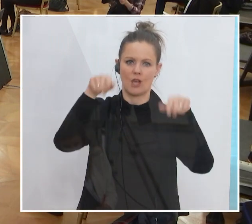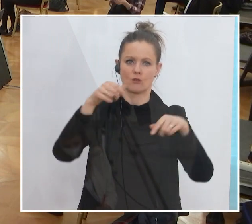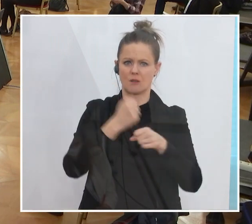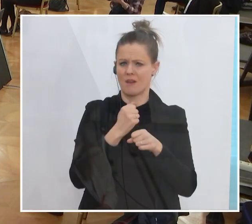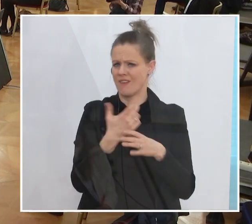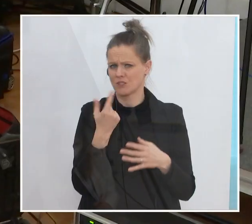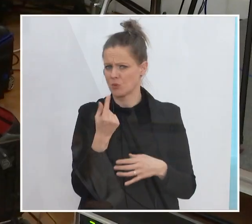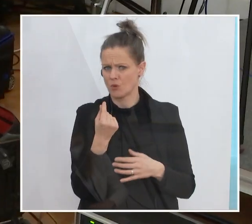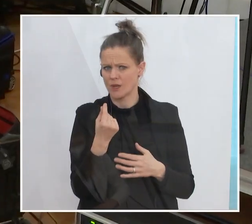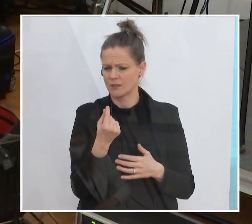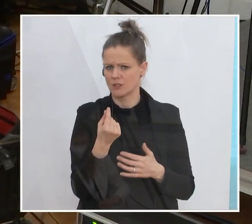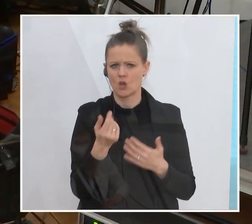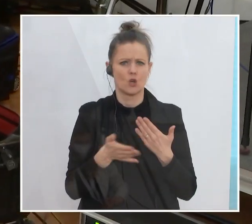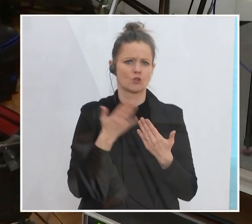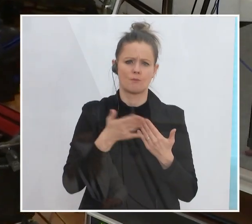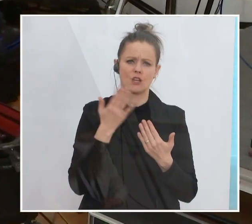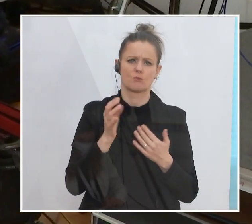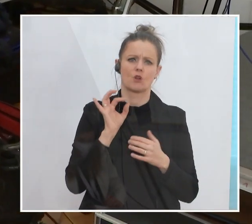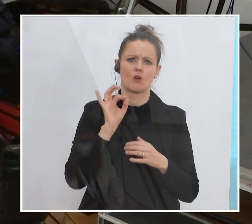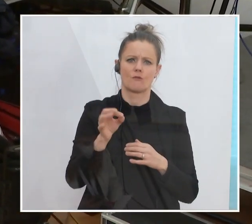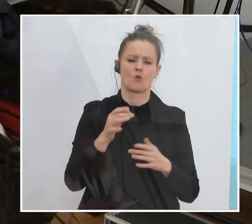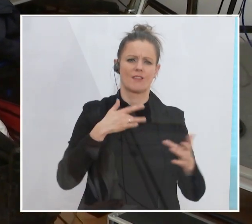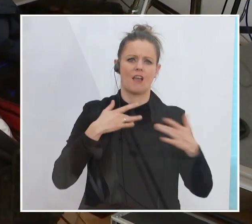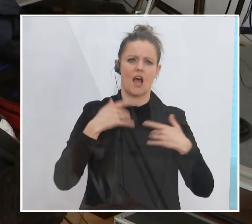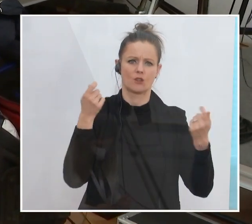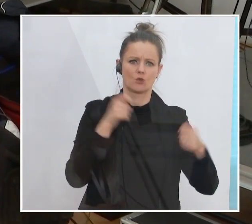jetzt für beispielsweise geschlossene Theater und für all jene Institutionen,